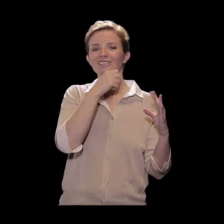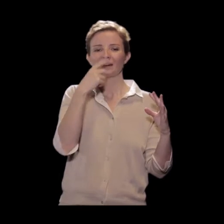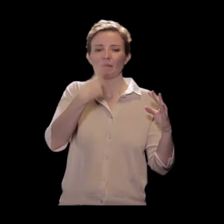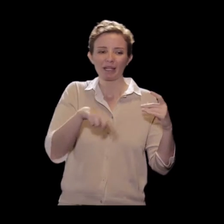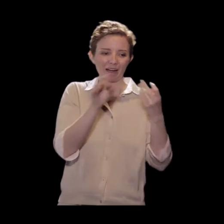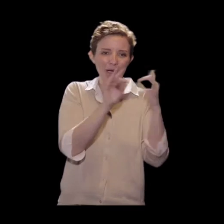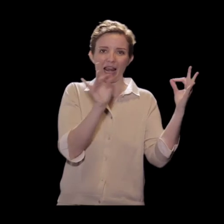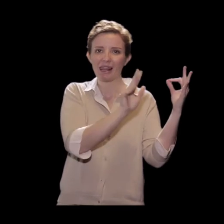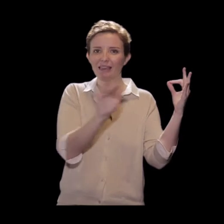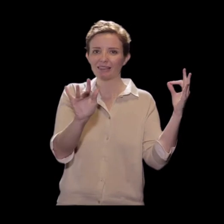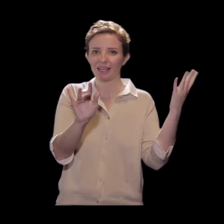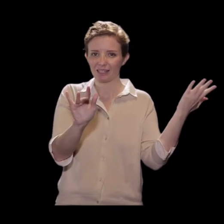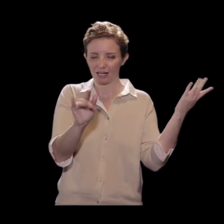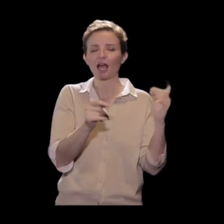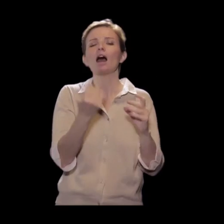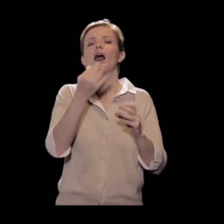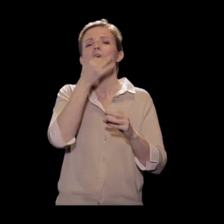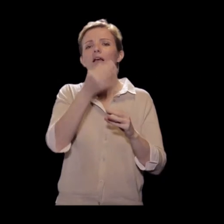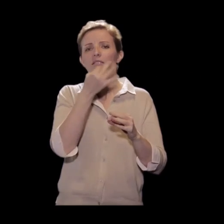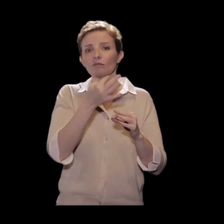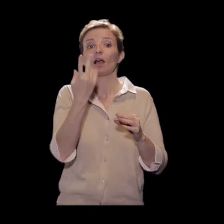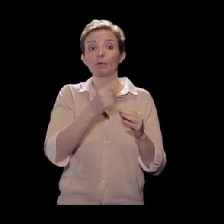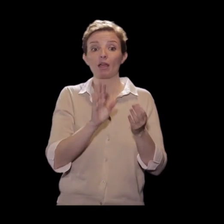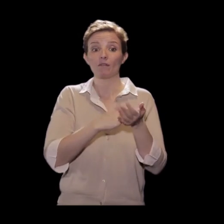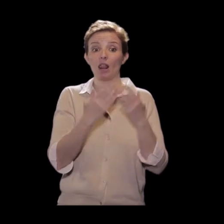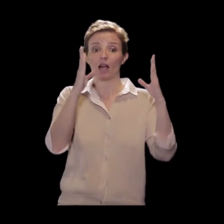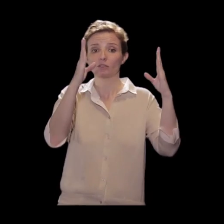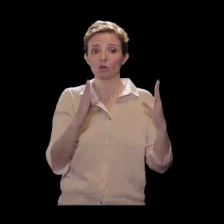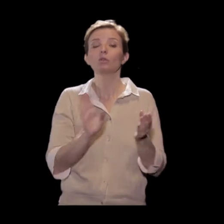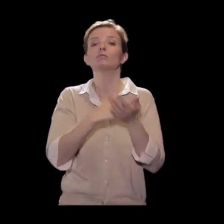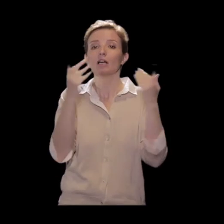Il valore assoluto coinciderà con l'espressione letterale